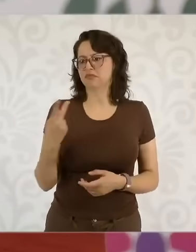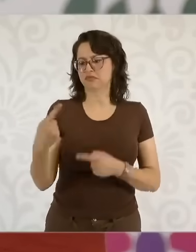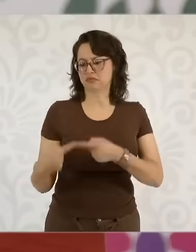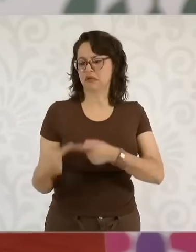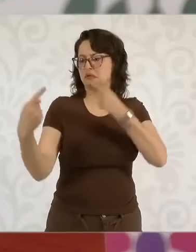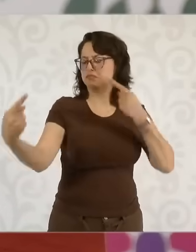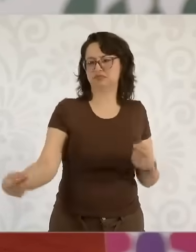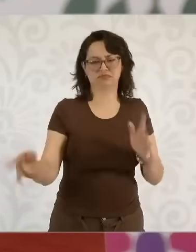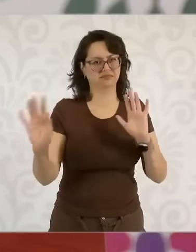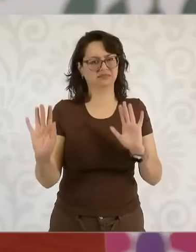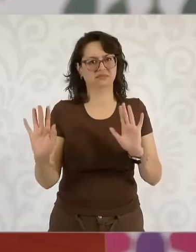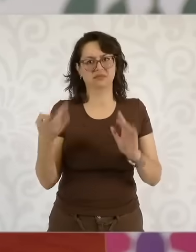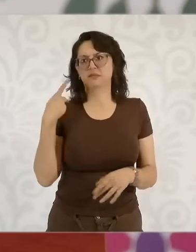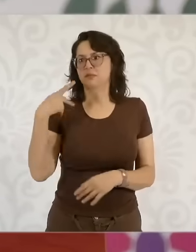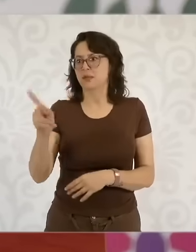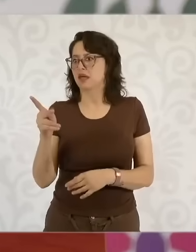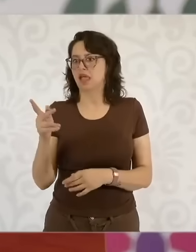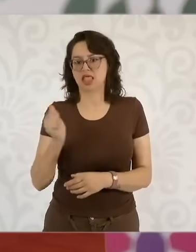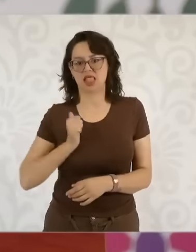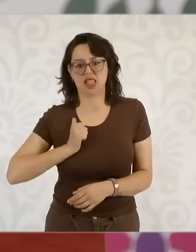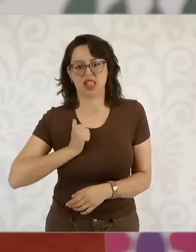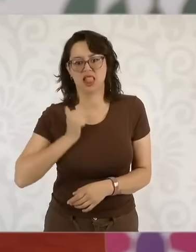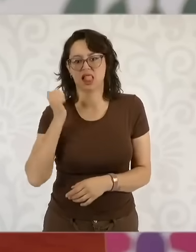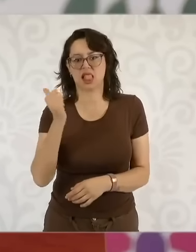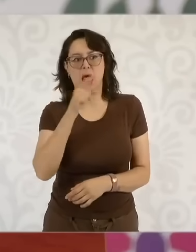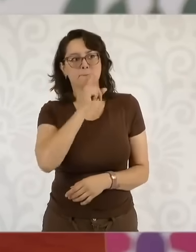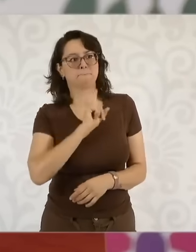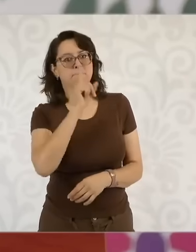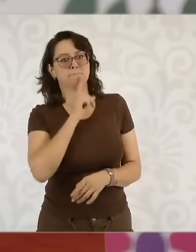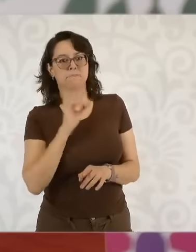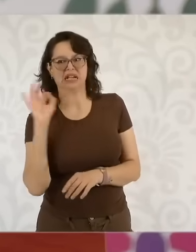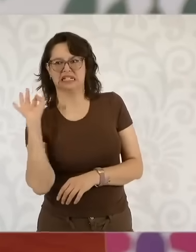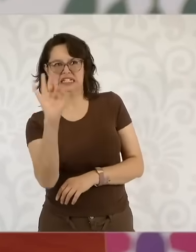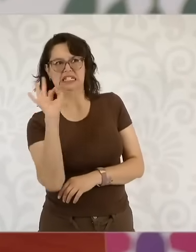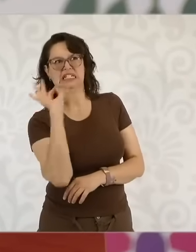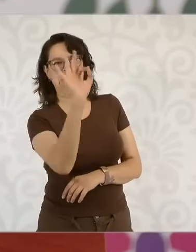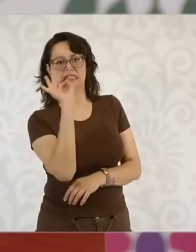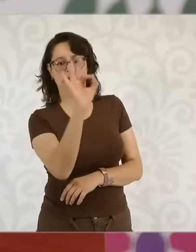pues el problema es que están queriendo generar de manera mentirosa un problema entre Estados